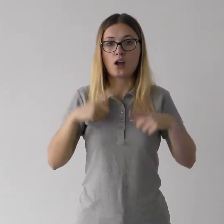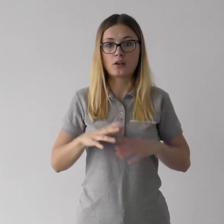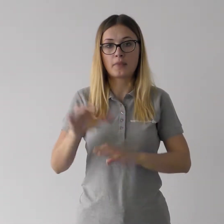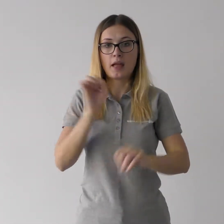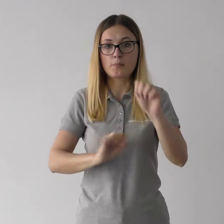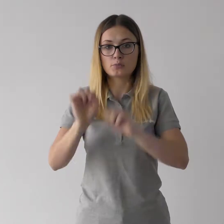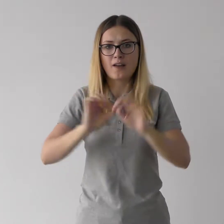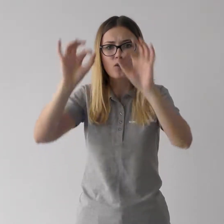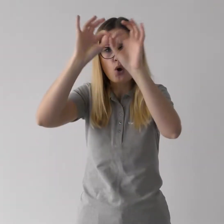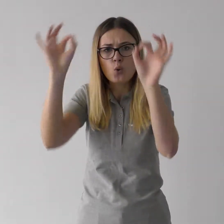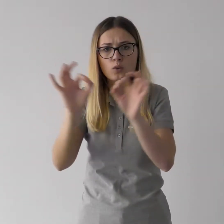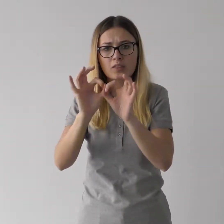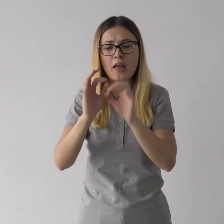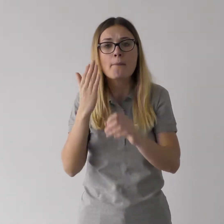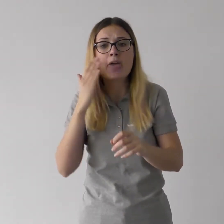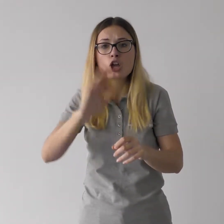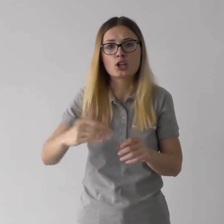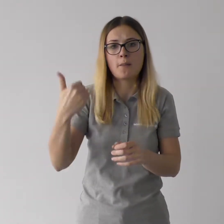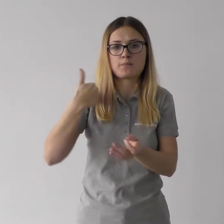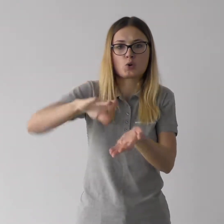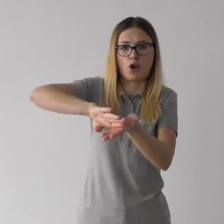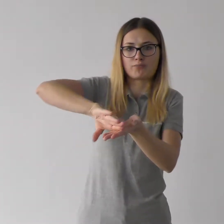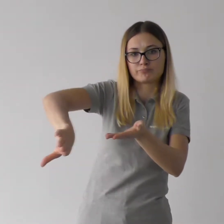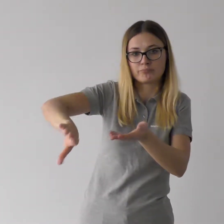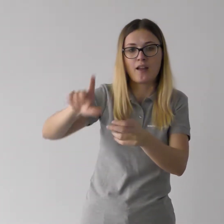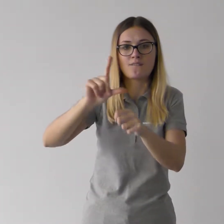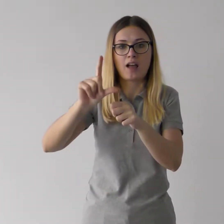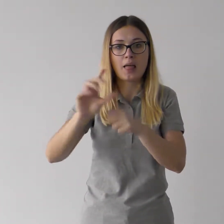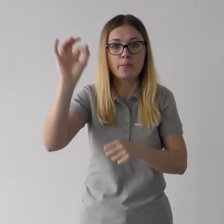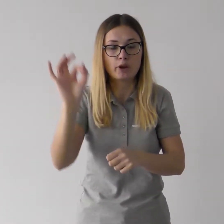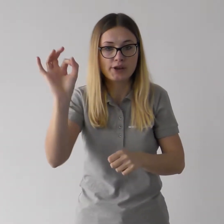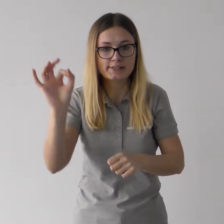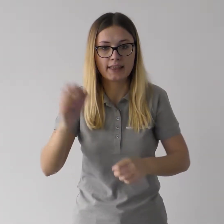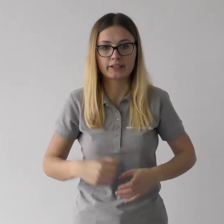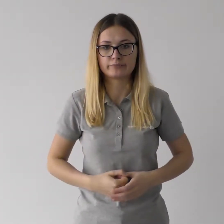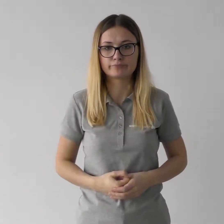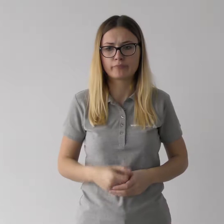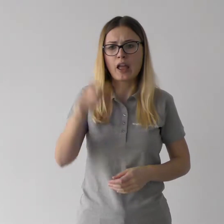12 % to osoby niepełnosprawne narażone na wykluczenie.